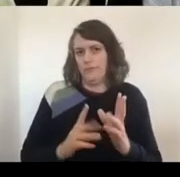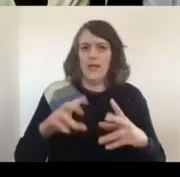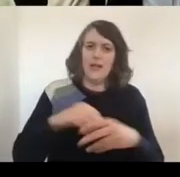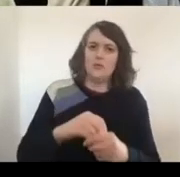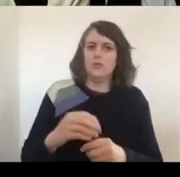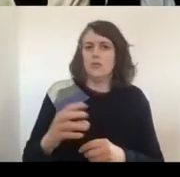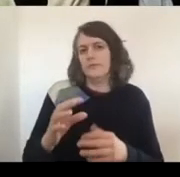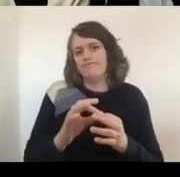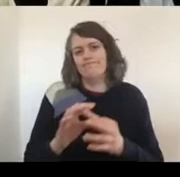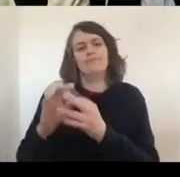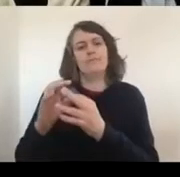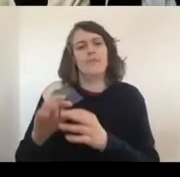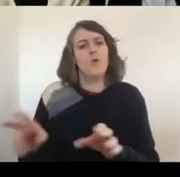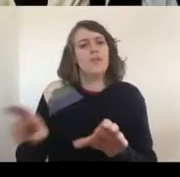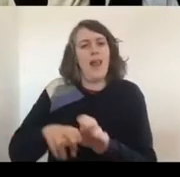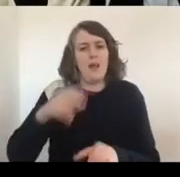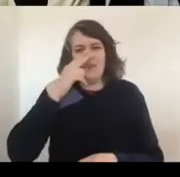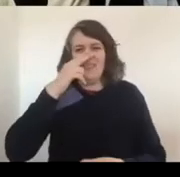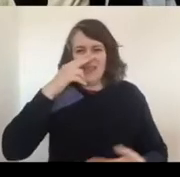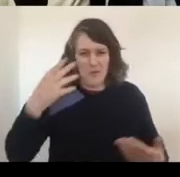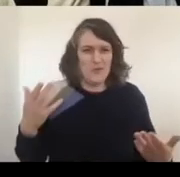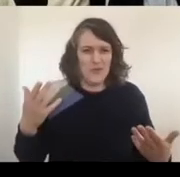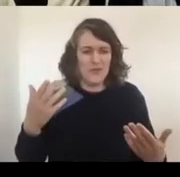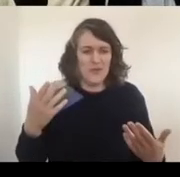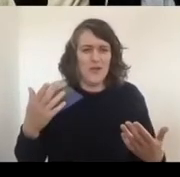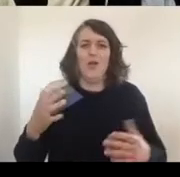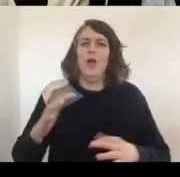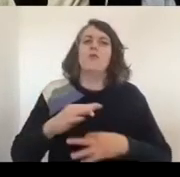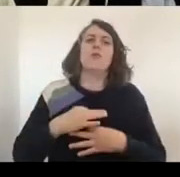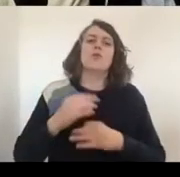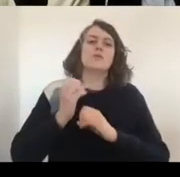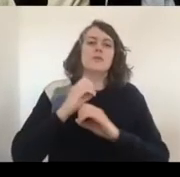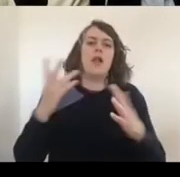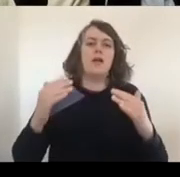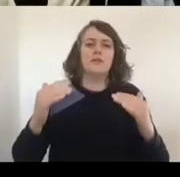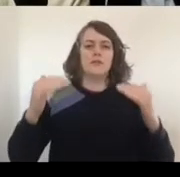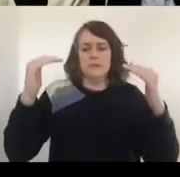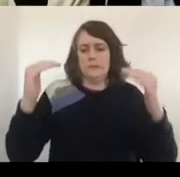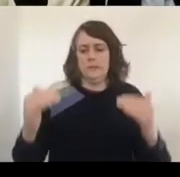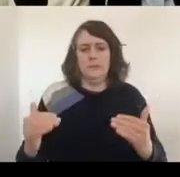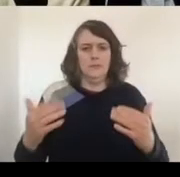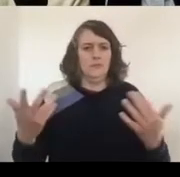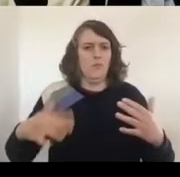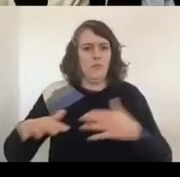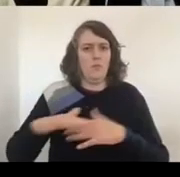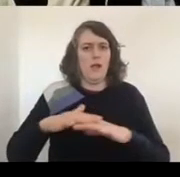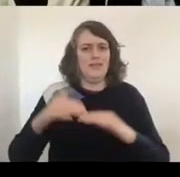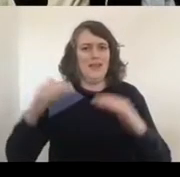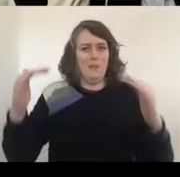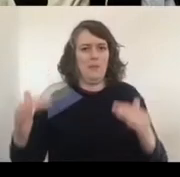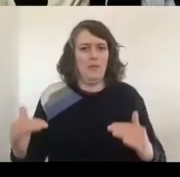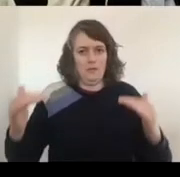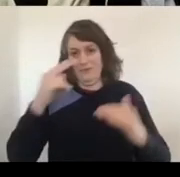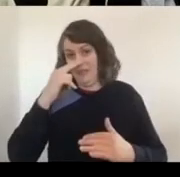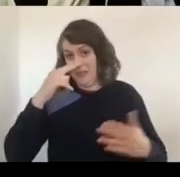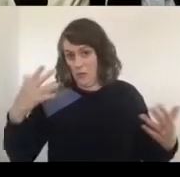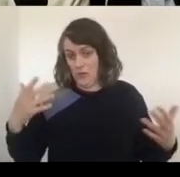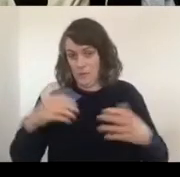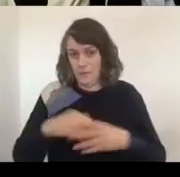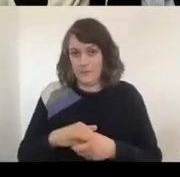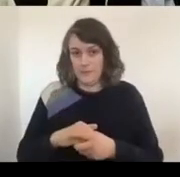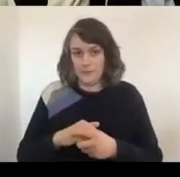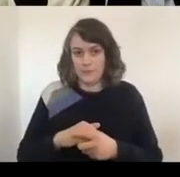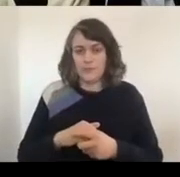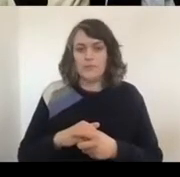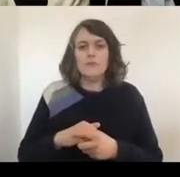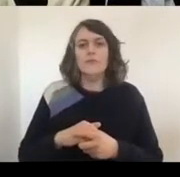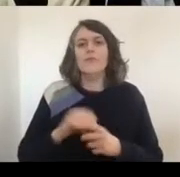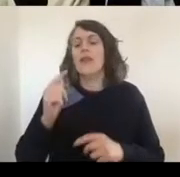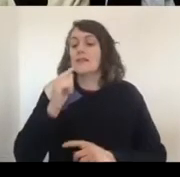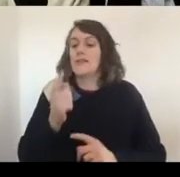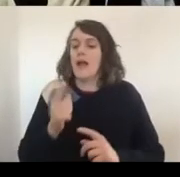entscheidend auf was für einer Ebene das passiert, der Begriff der gleichen Rechte, die ja leider in